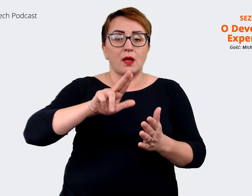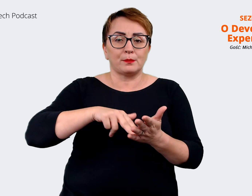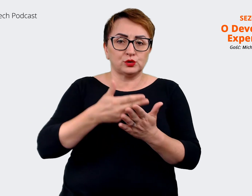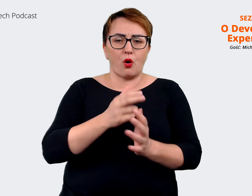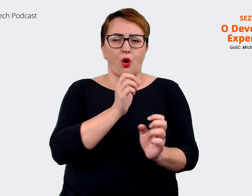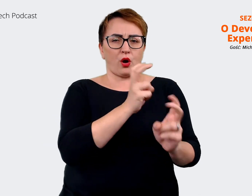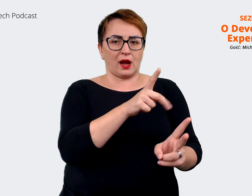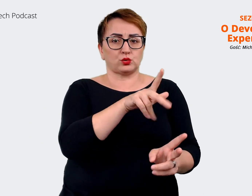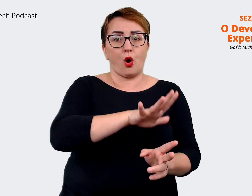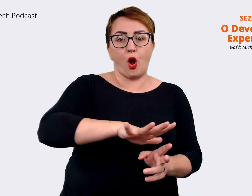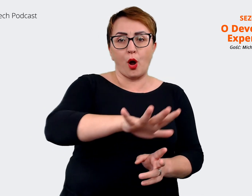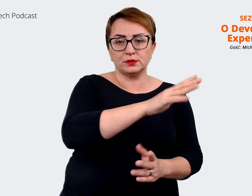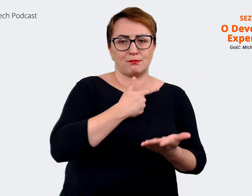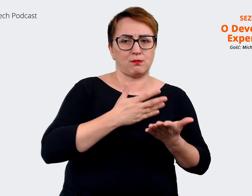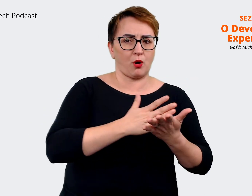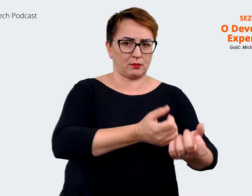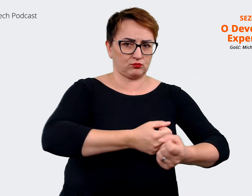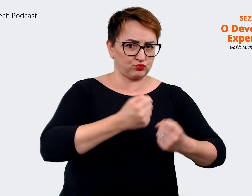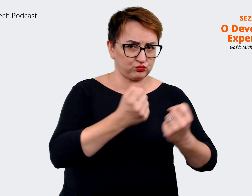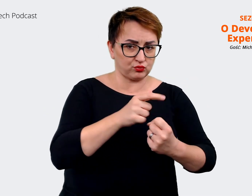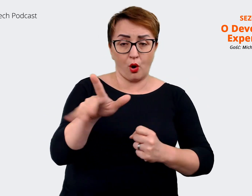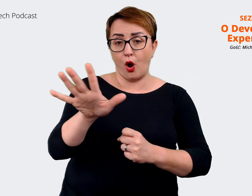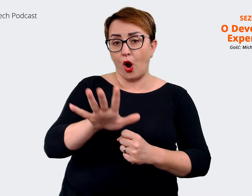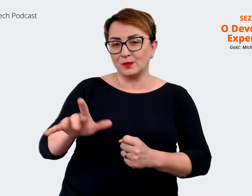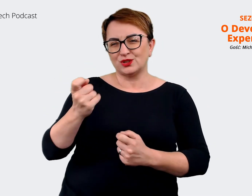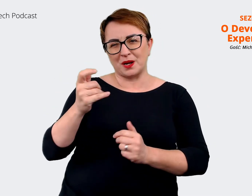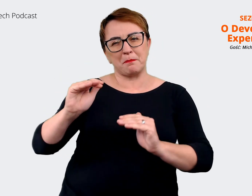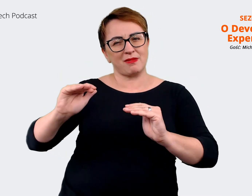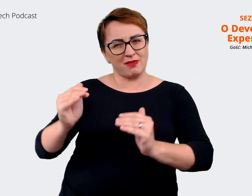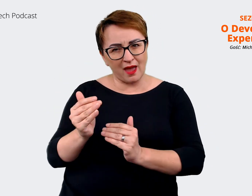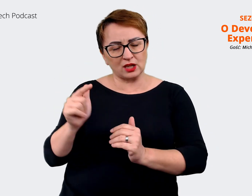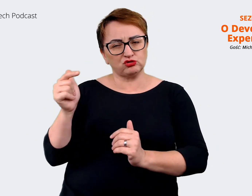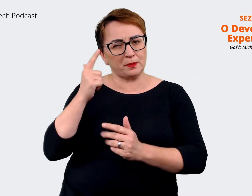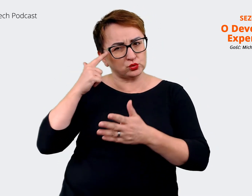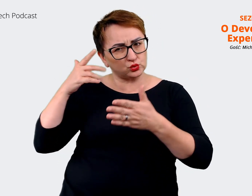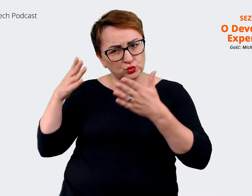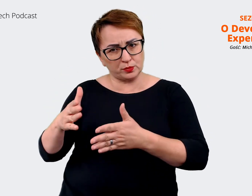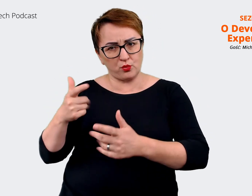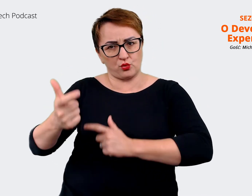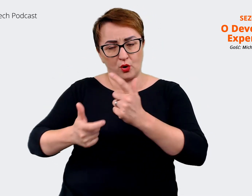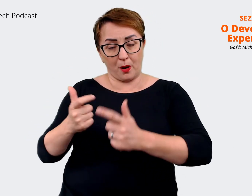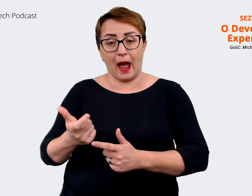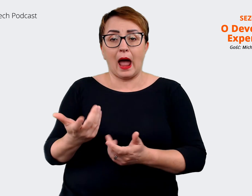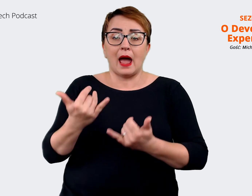w tym trochę mniej i teraz się powinniśmy skupić, a teraz w ogóle na przykład jak to jest teraz na